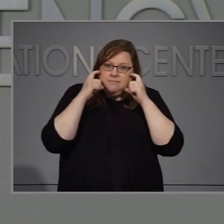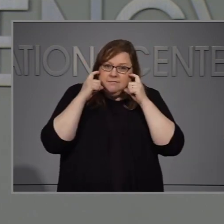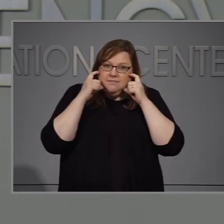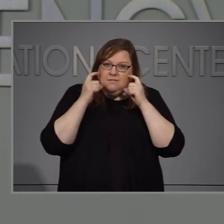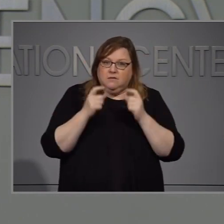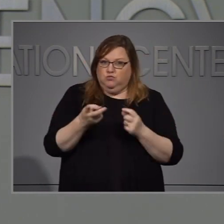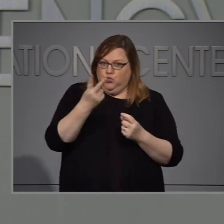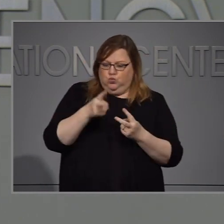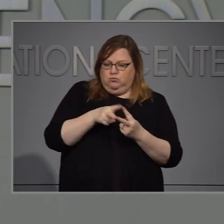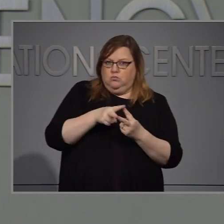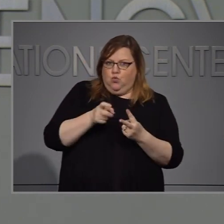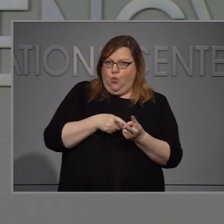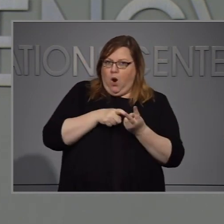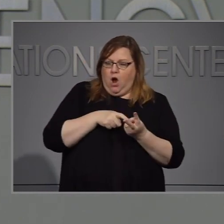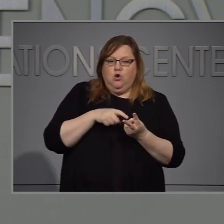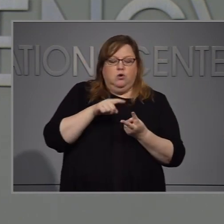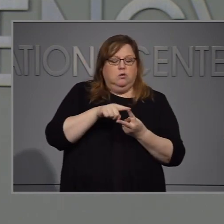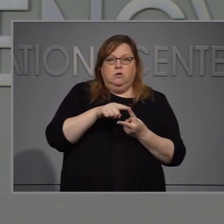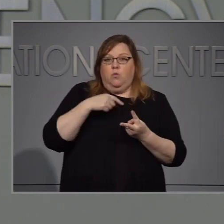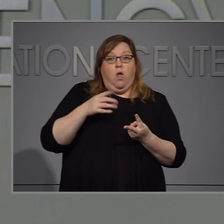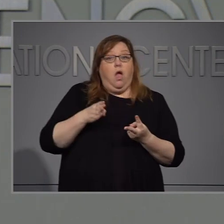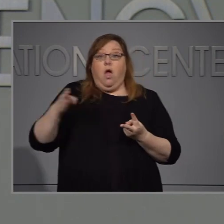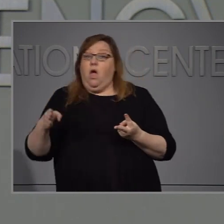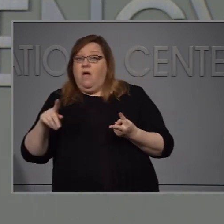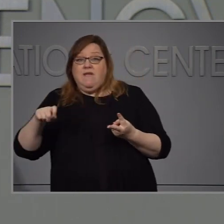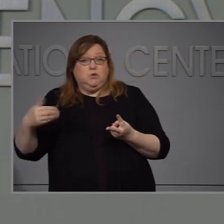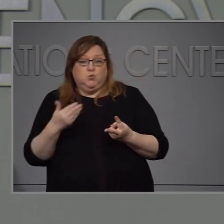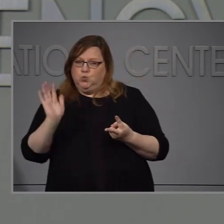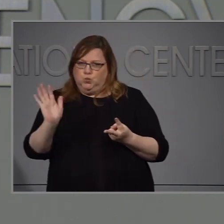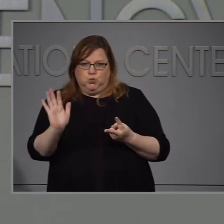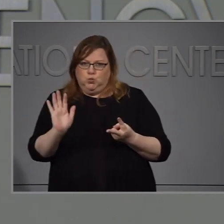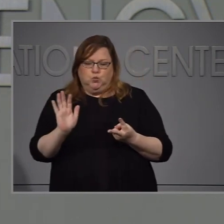público, Y es que tenemos dos cosas que están trabajando a nuestro favor, no estamos